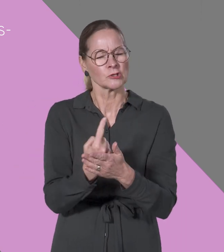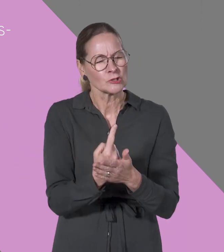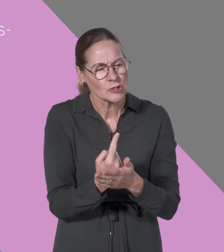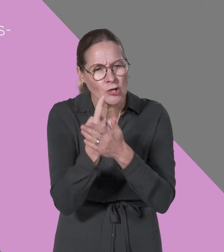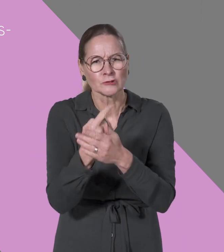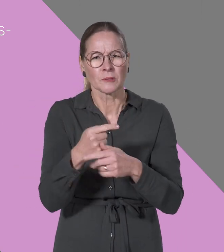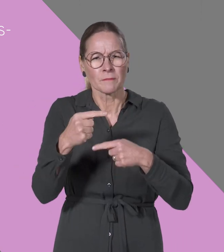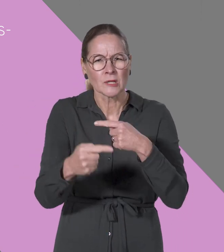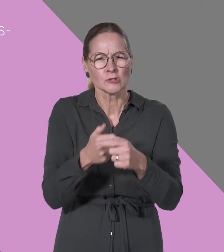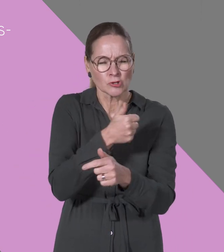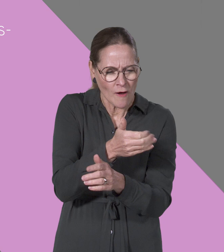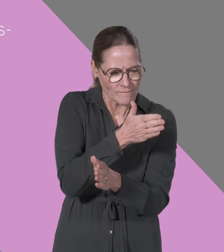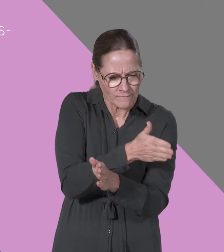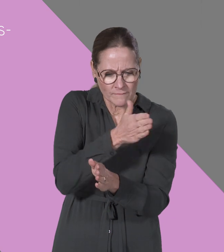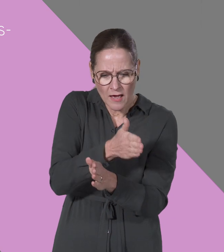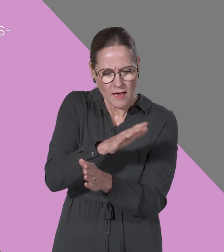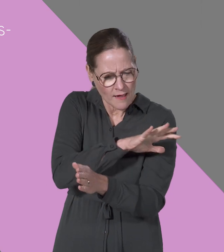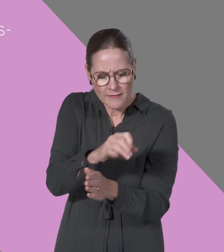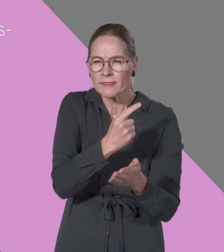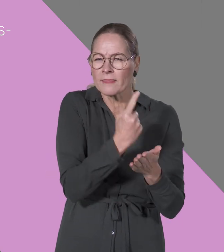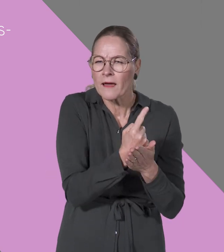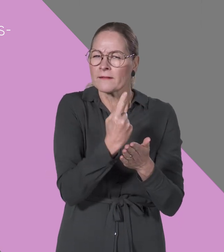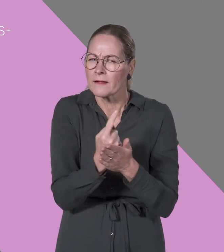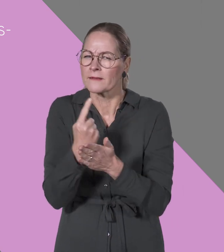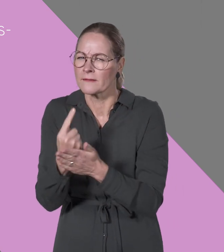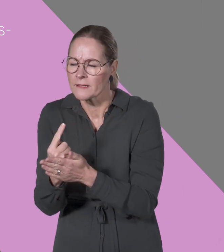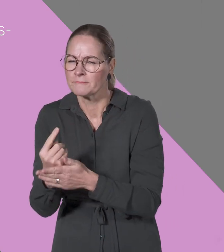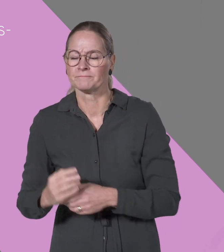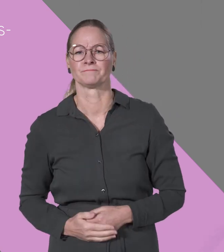sekä korosti prosessin eri vaiheiden tärkeyttä.